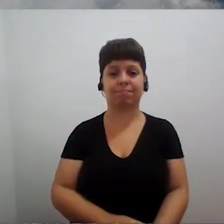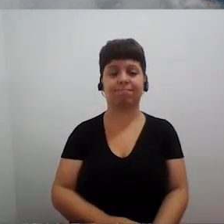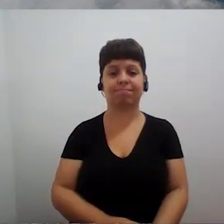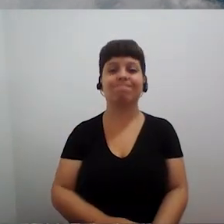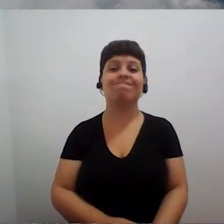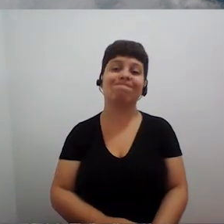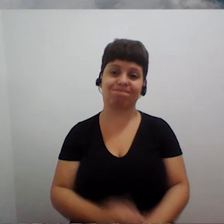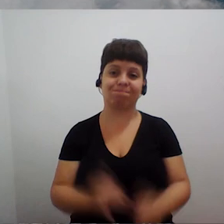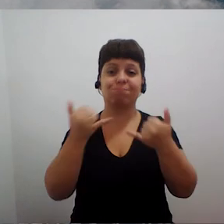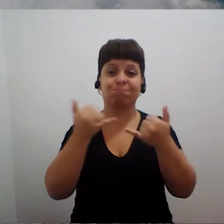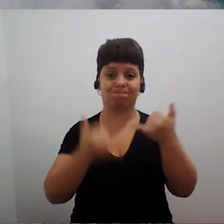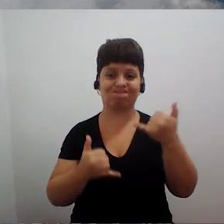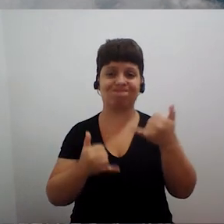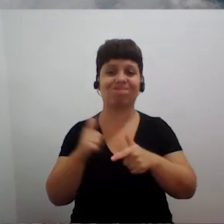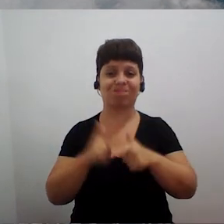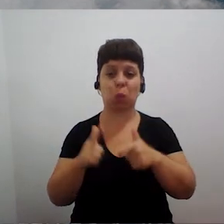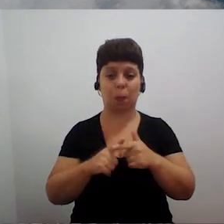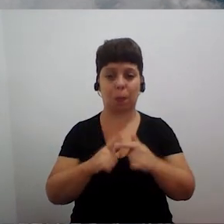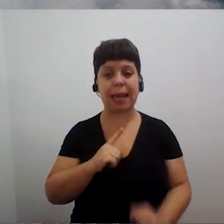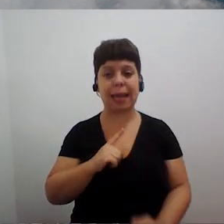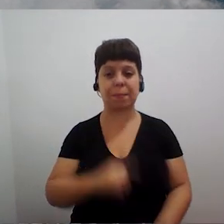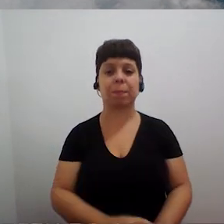e nós tivemos um problema com a conexão novamente